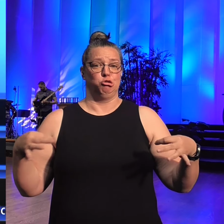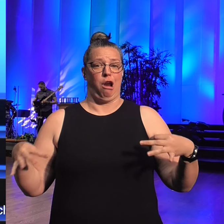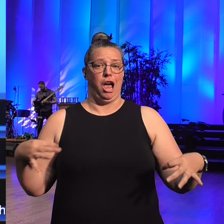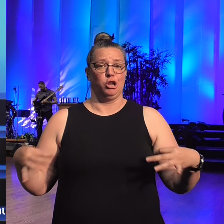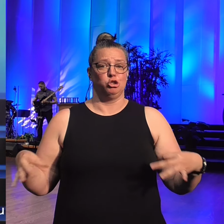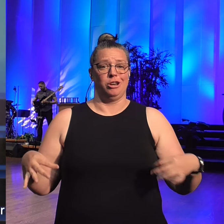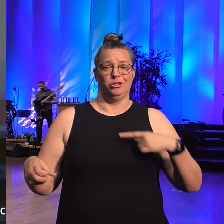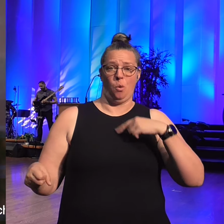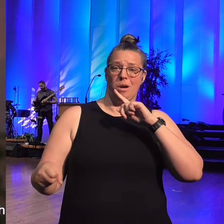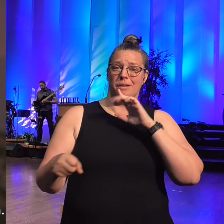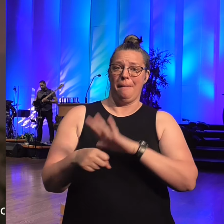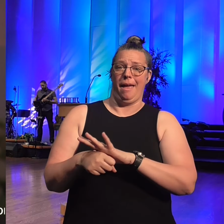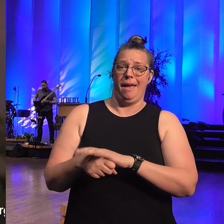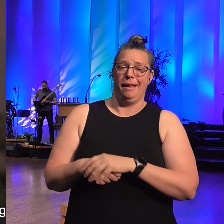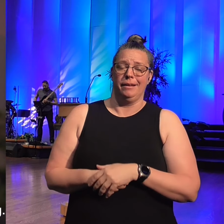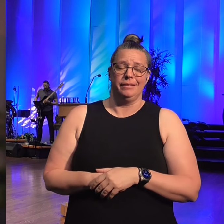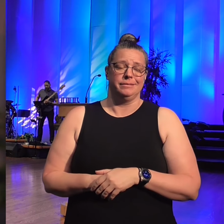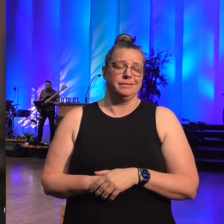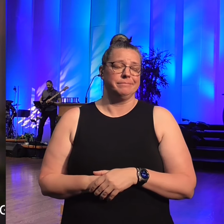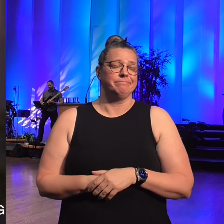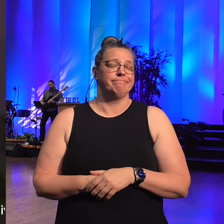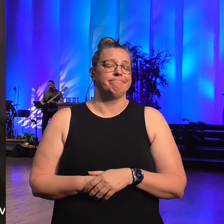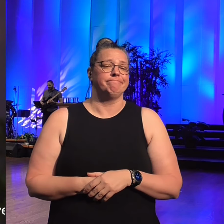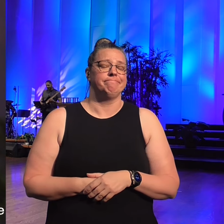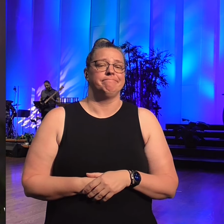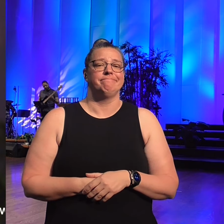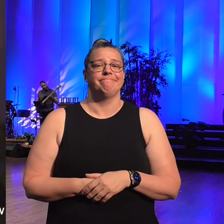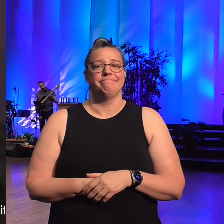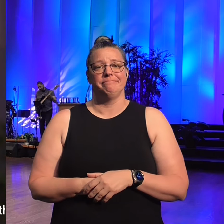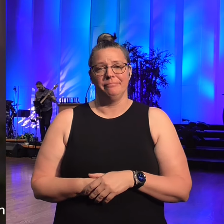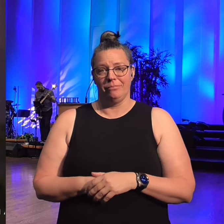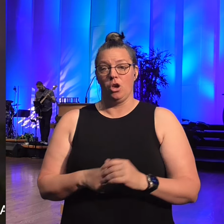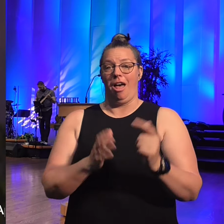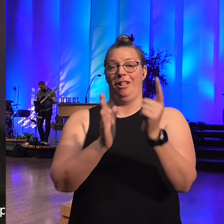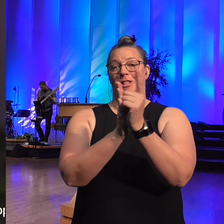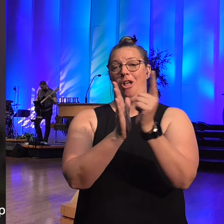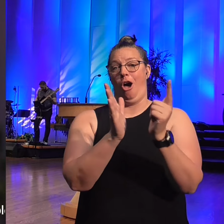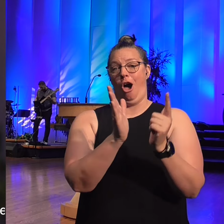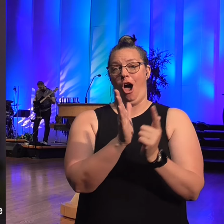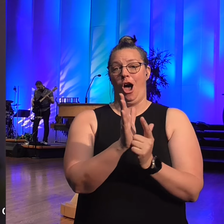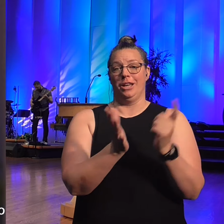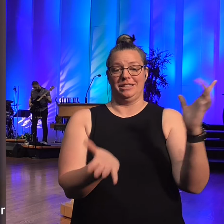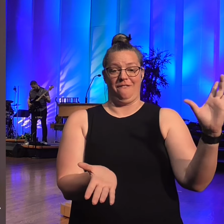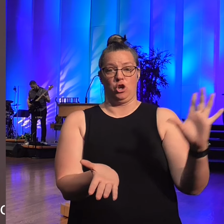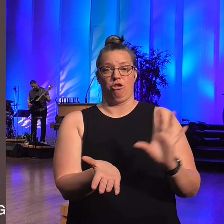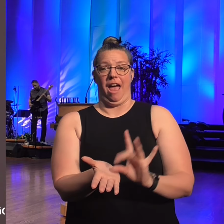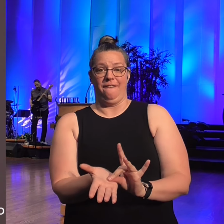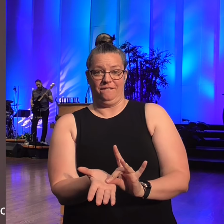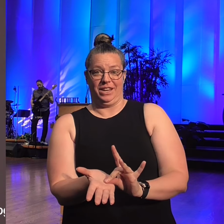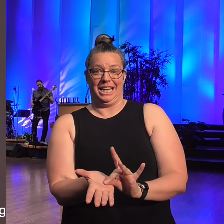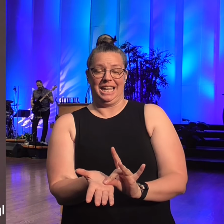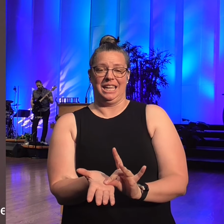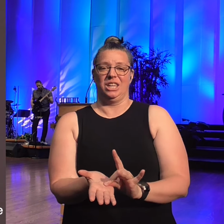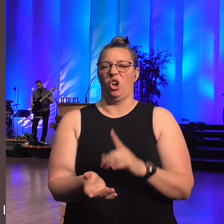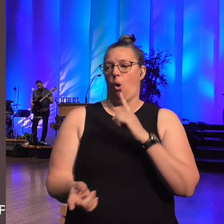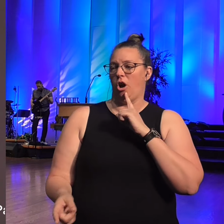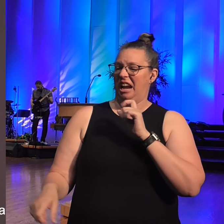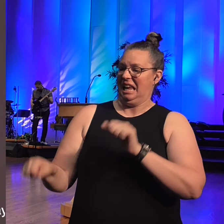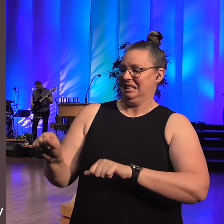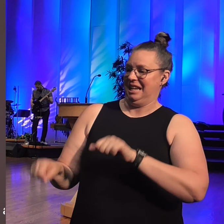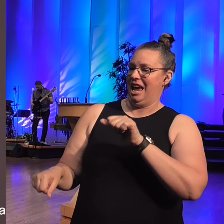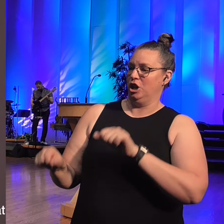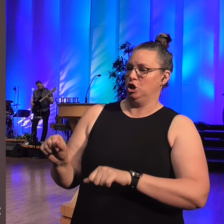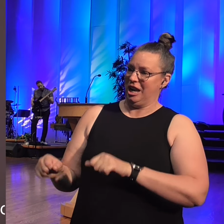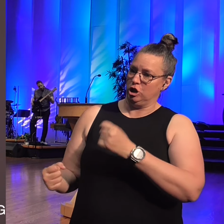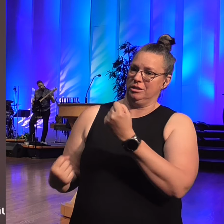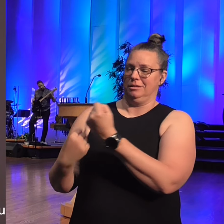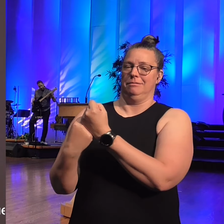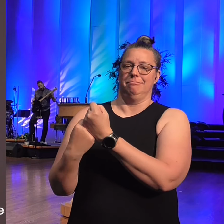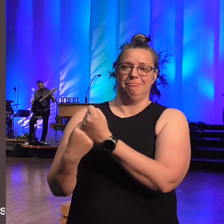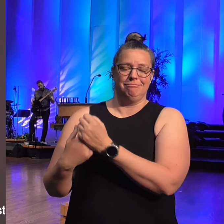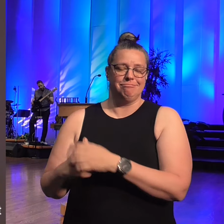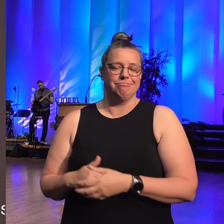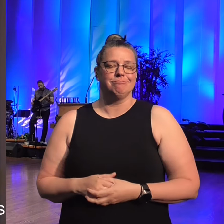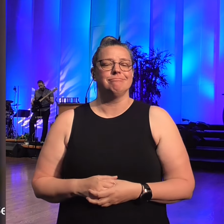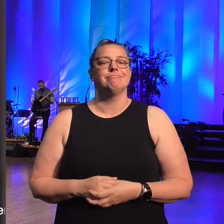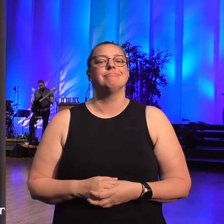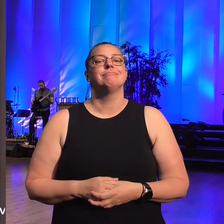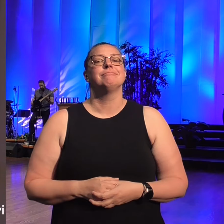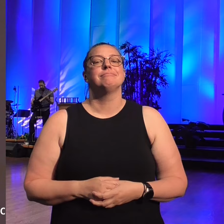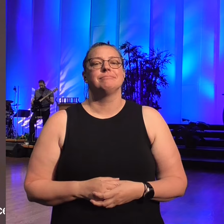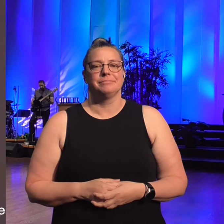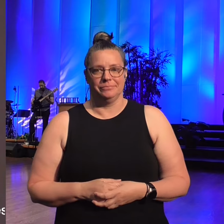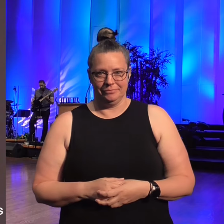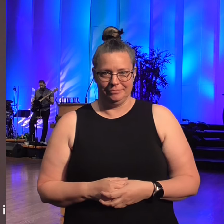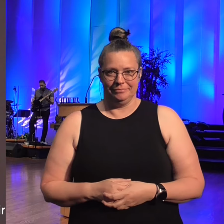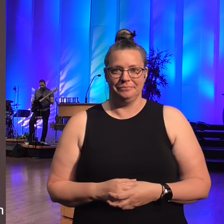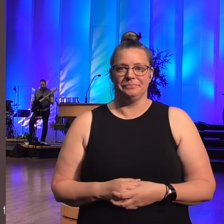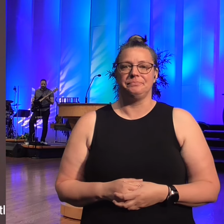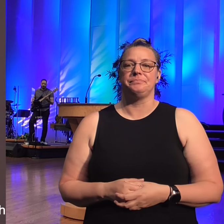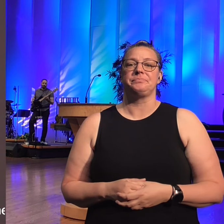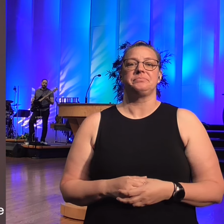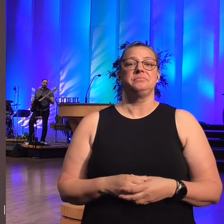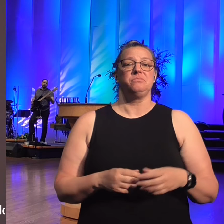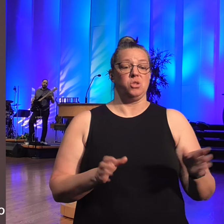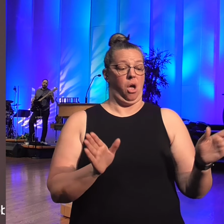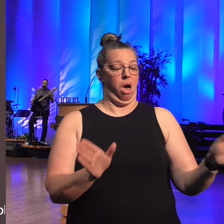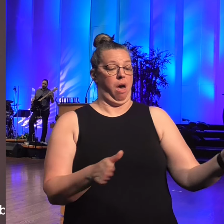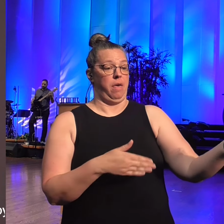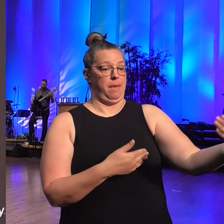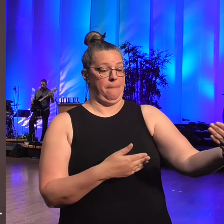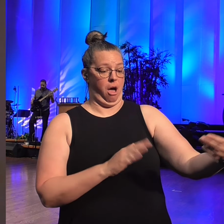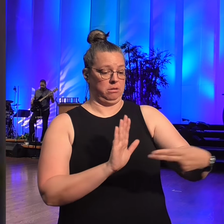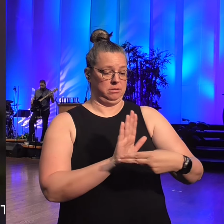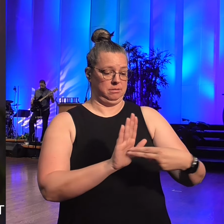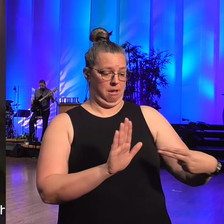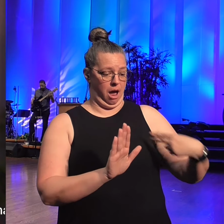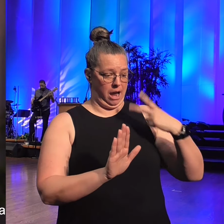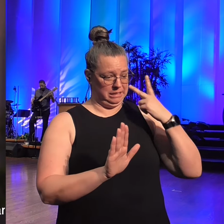mandamientos leyes de gravedad o indecisiones que defender E imprímelo en la caja Veo acné construir